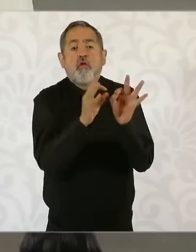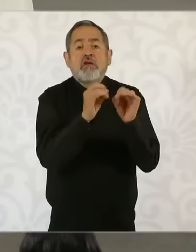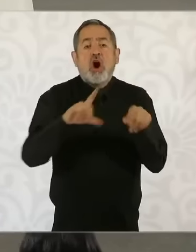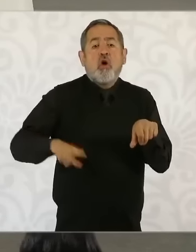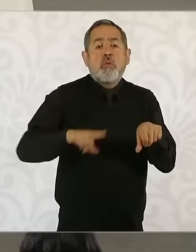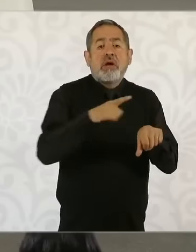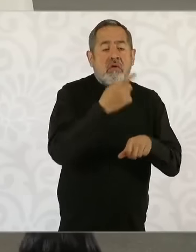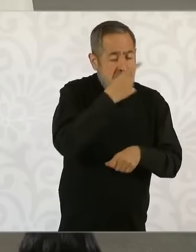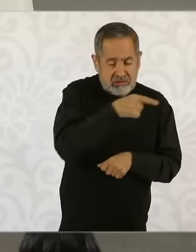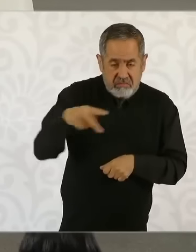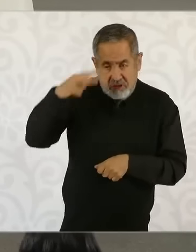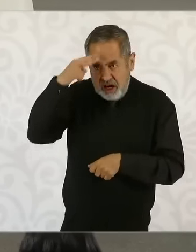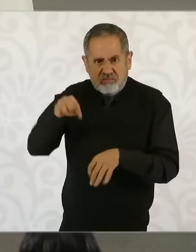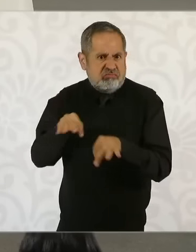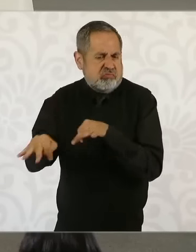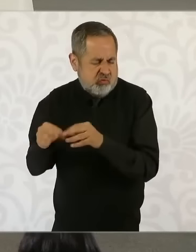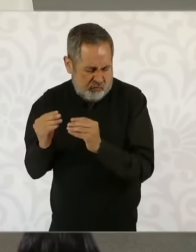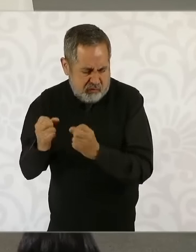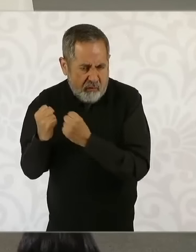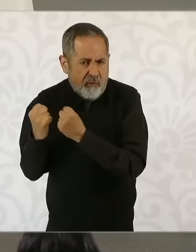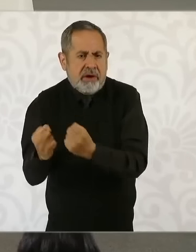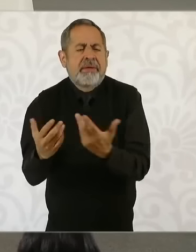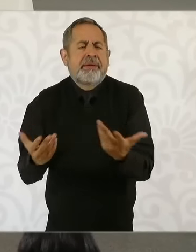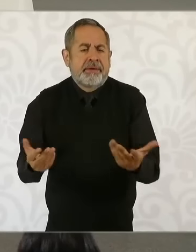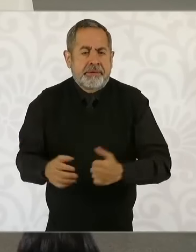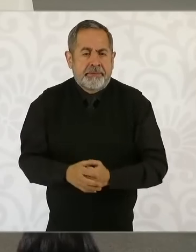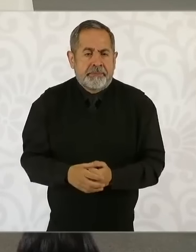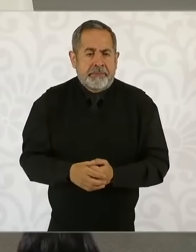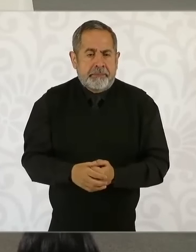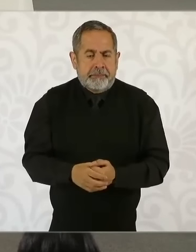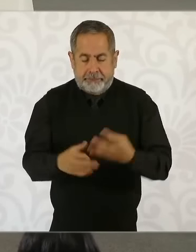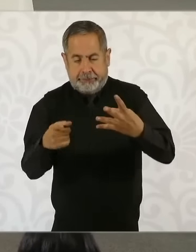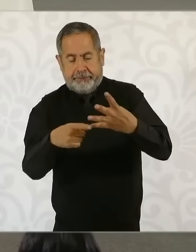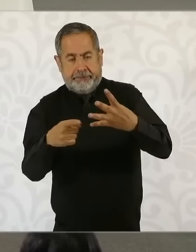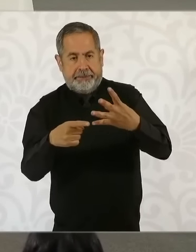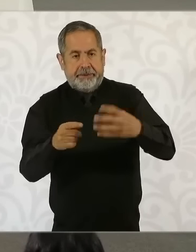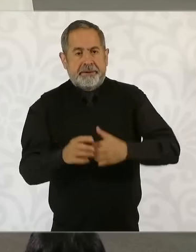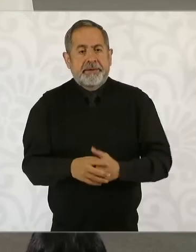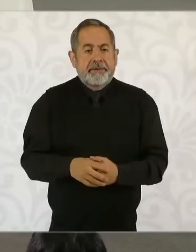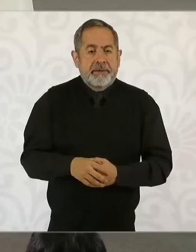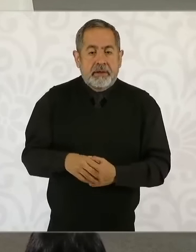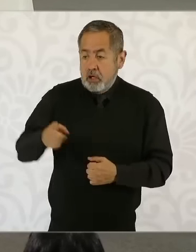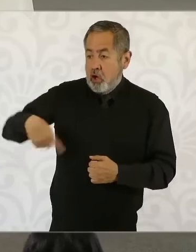adelante ah tenemos un cuarto mito se me había olvidado los inmigrantes son una carga para la